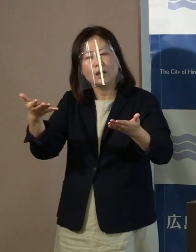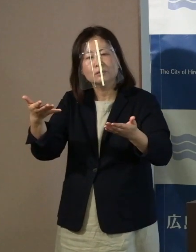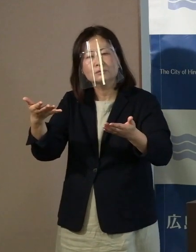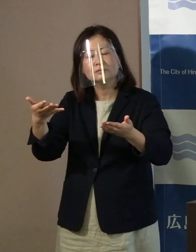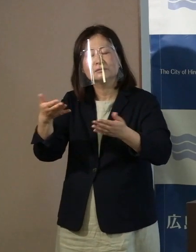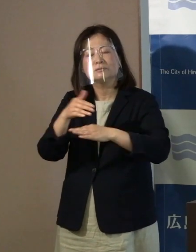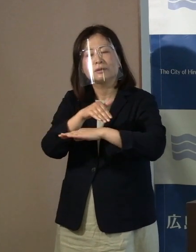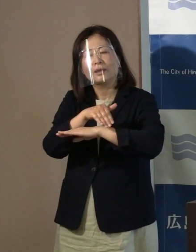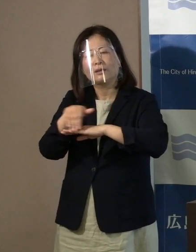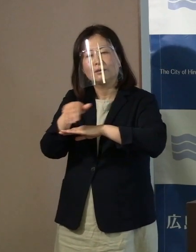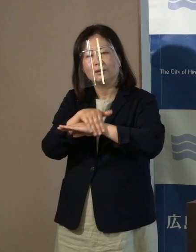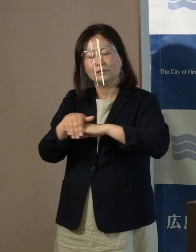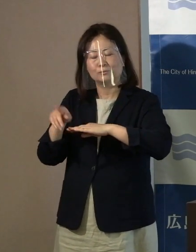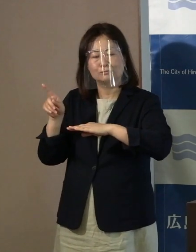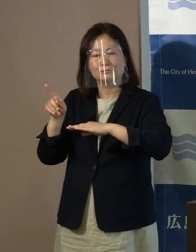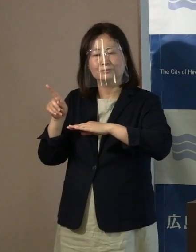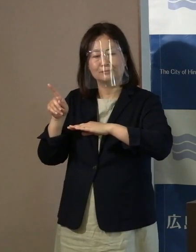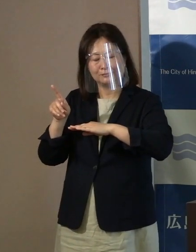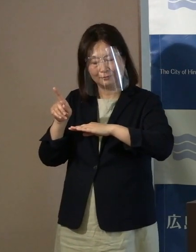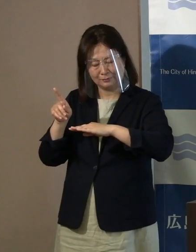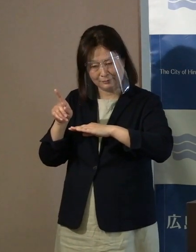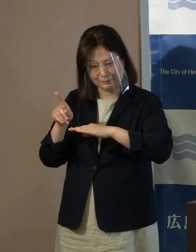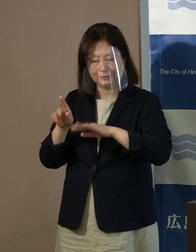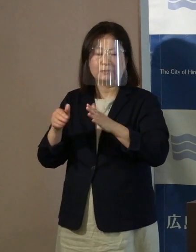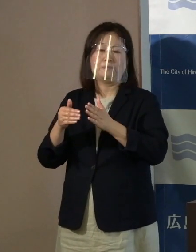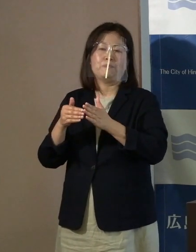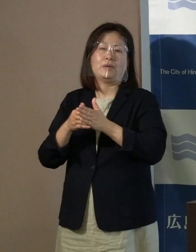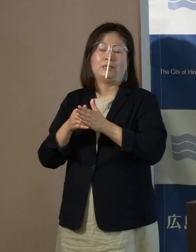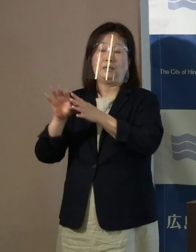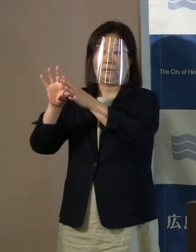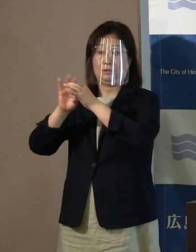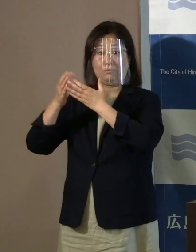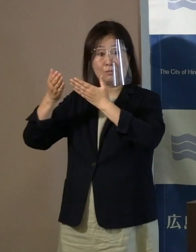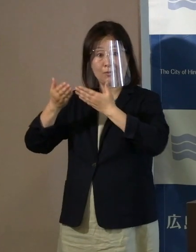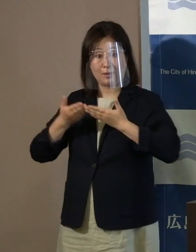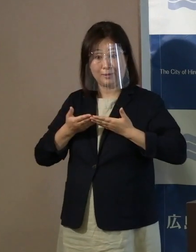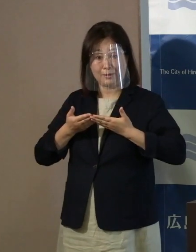今までの通知いただいた範囲では なんとかいけると思っていますが､